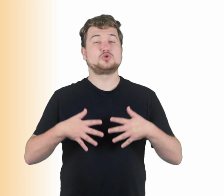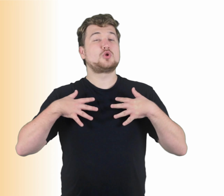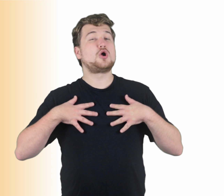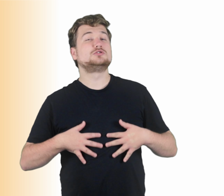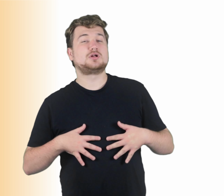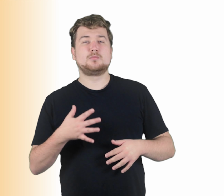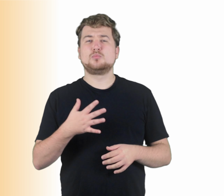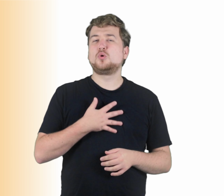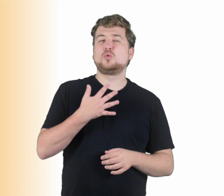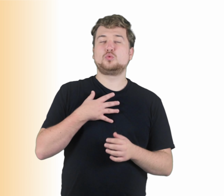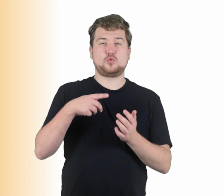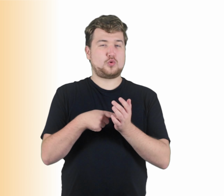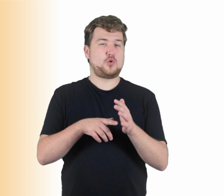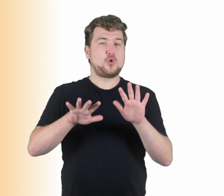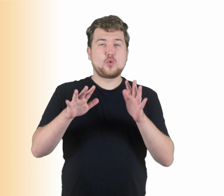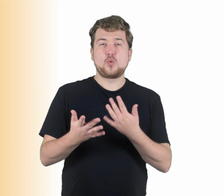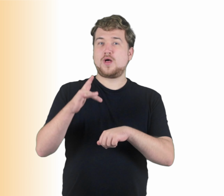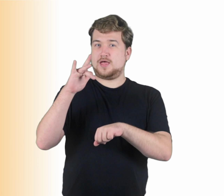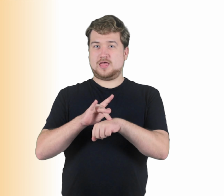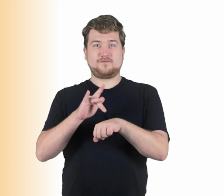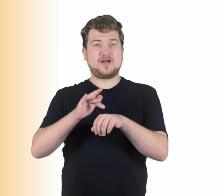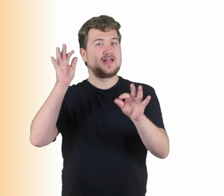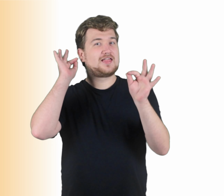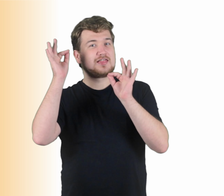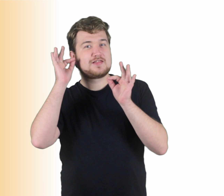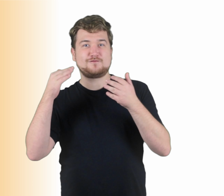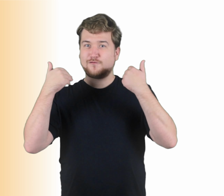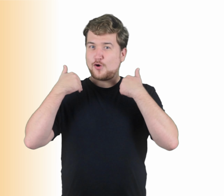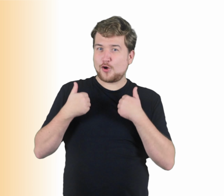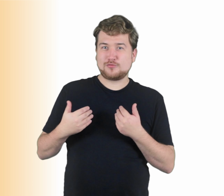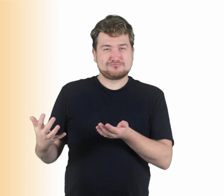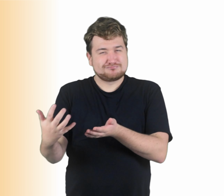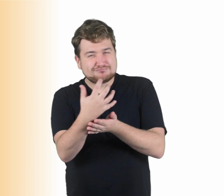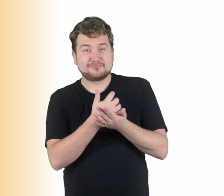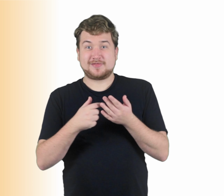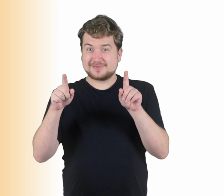Poczucie tożsamości to efekt gromadzenia informacji na swój temat